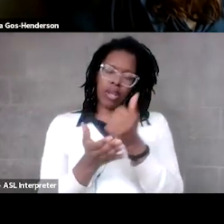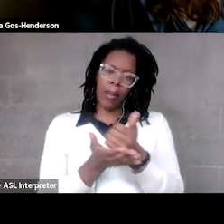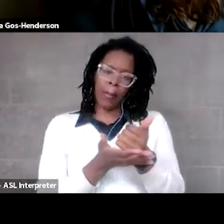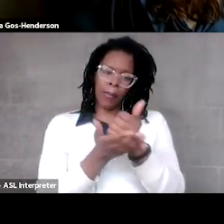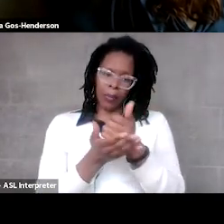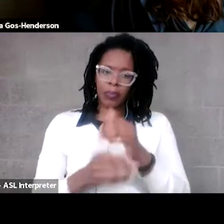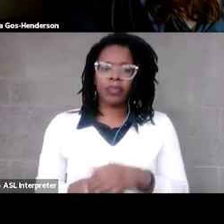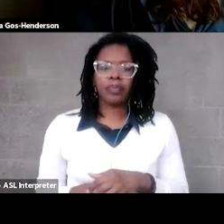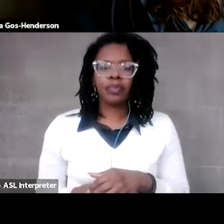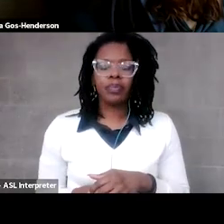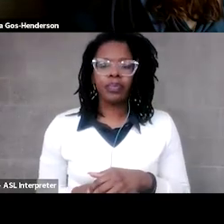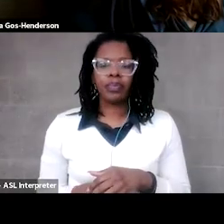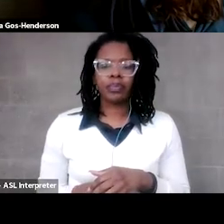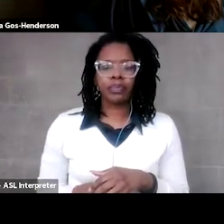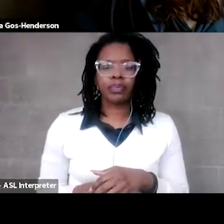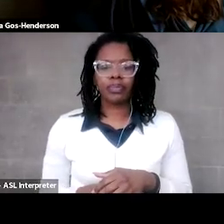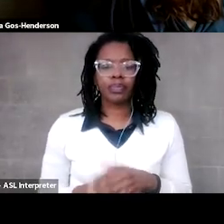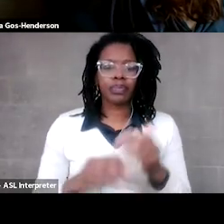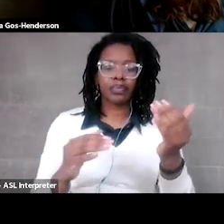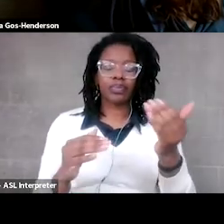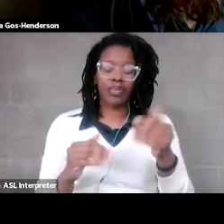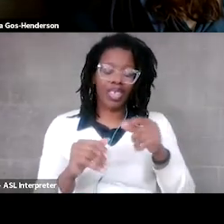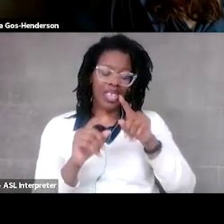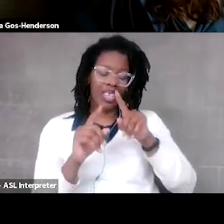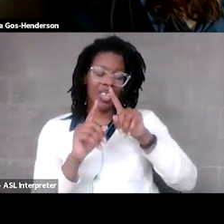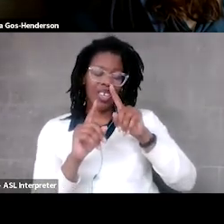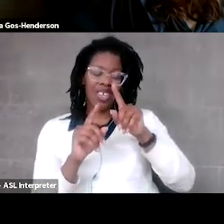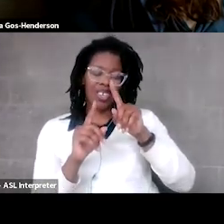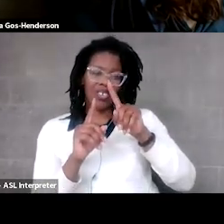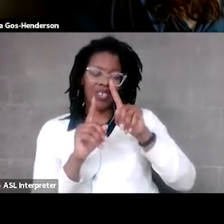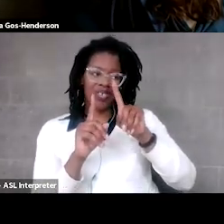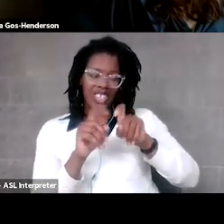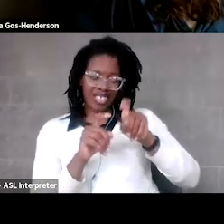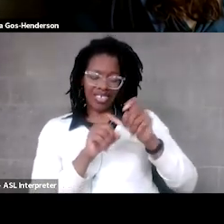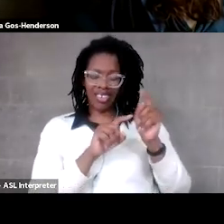Ahora vamos a pasar a las preguntas y respuestas. Así que si aún no han puesto su pregunta